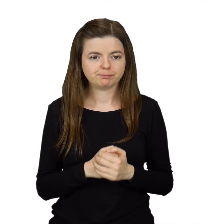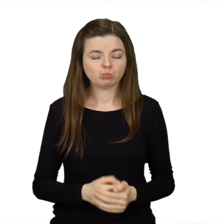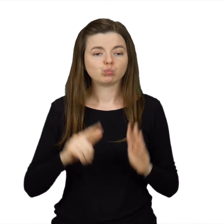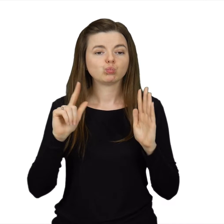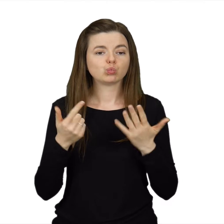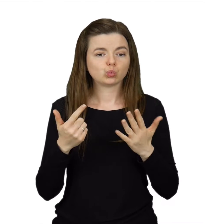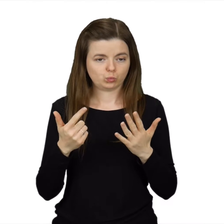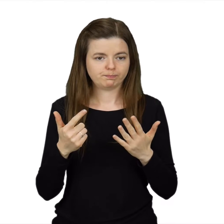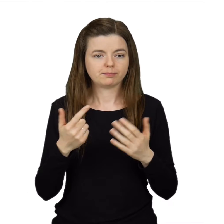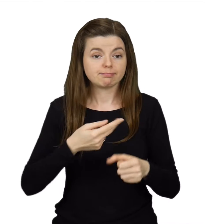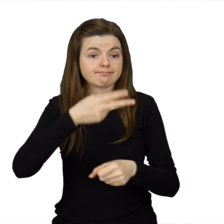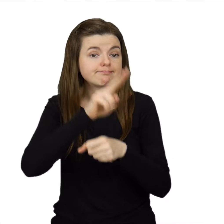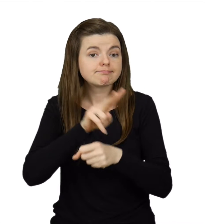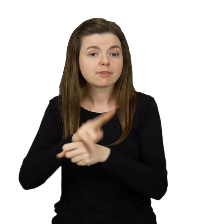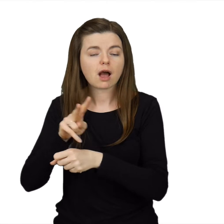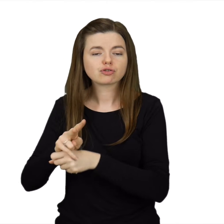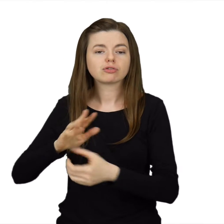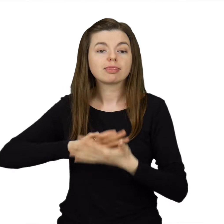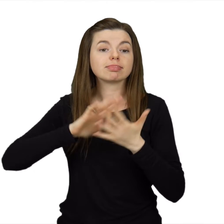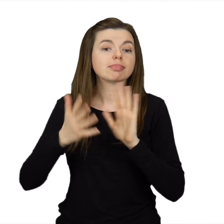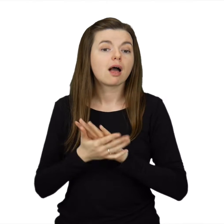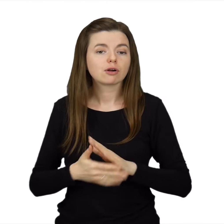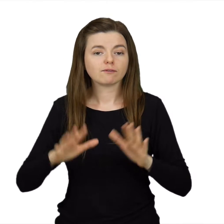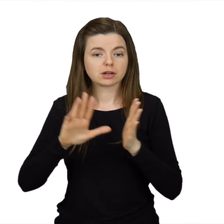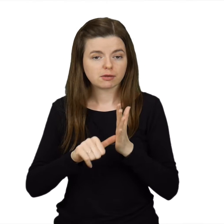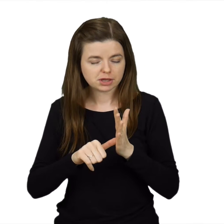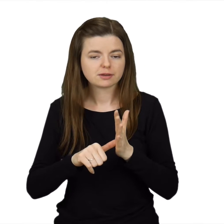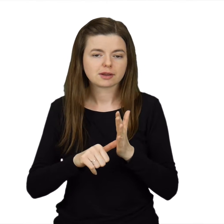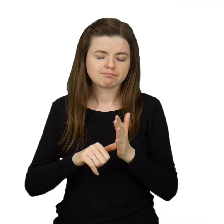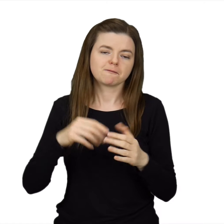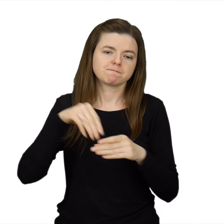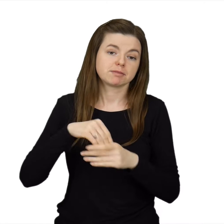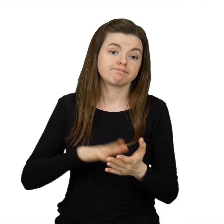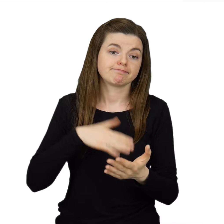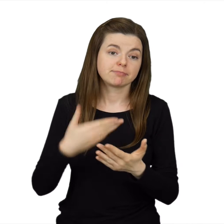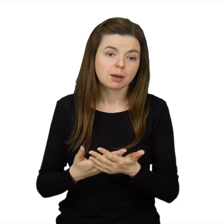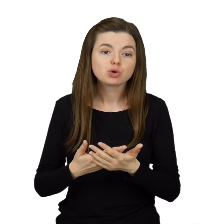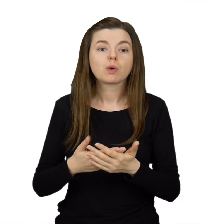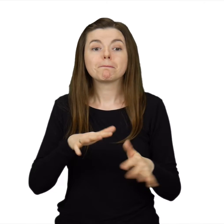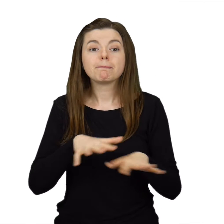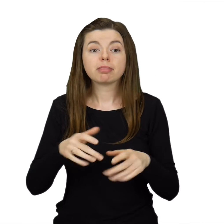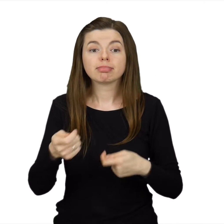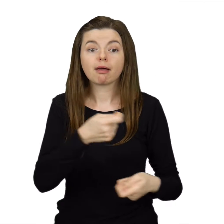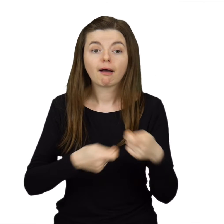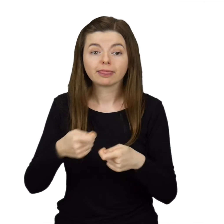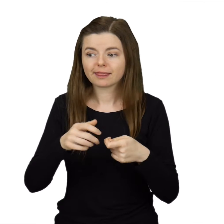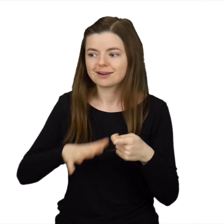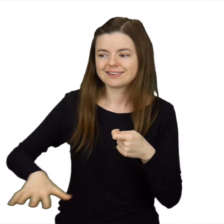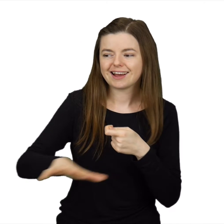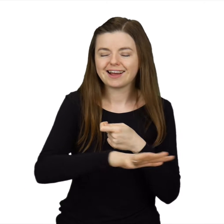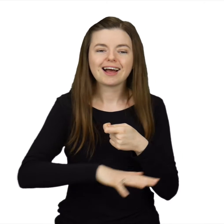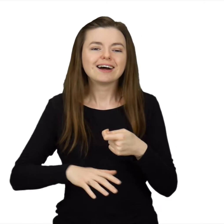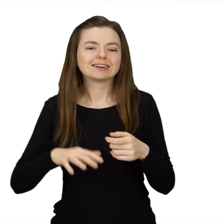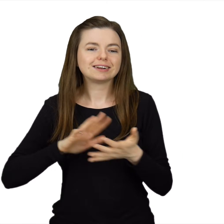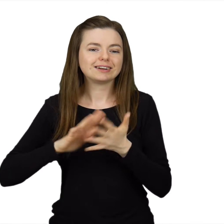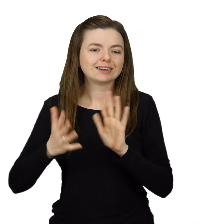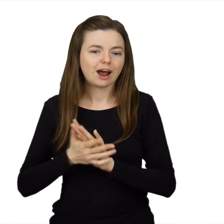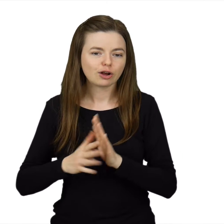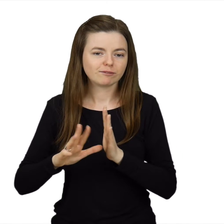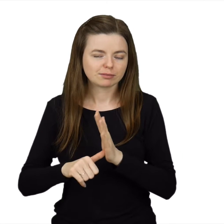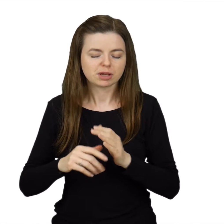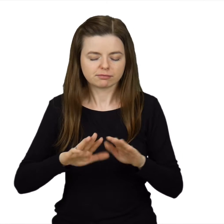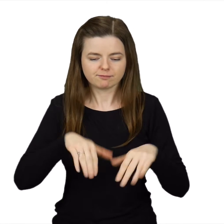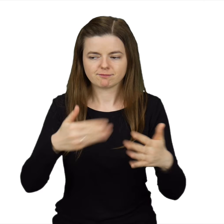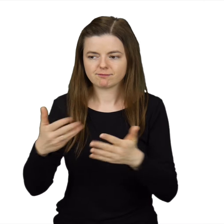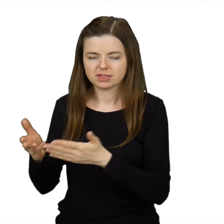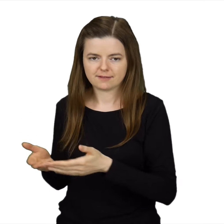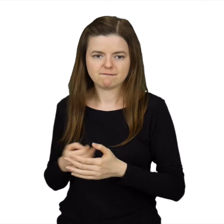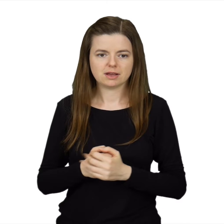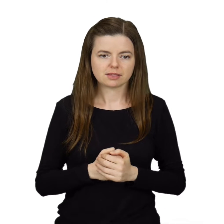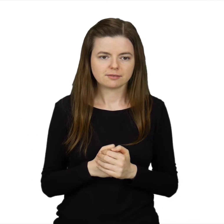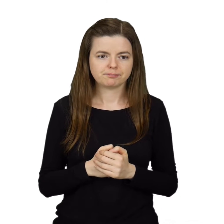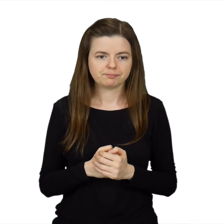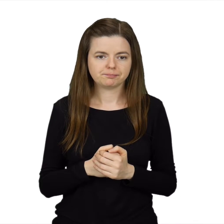nadzór nad targowiskiem miejskim - m.in. przydzielanie miejsc handlowych na targowiskach miejskich